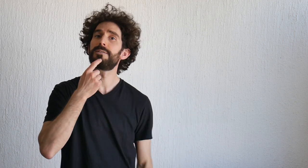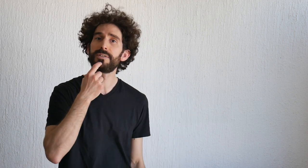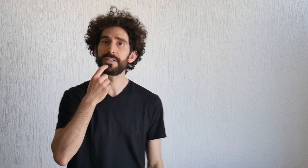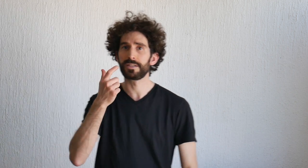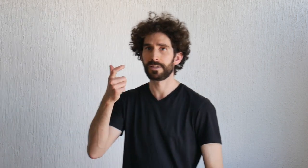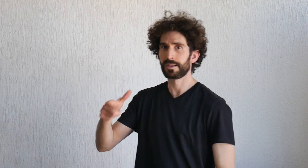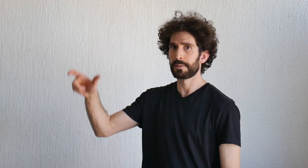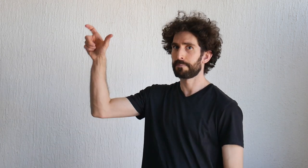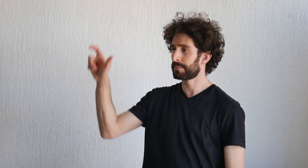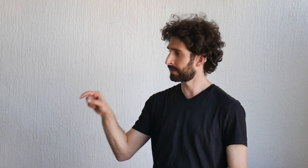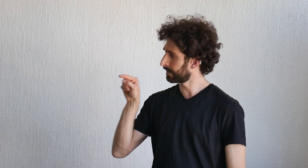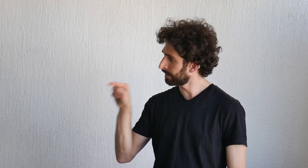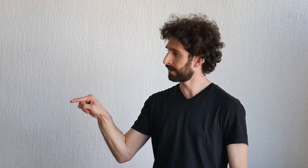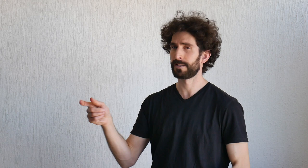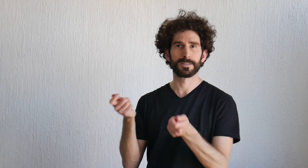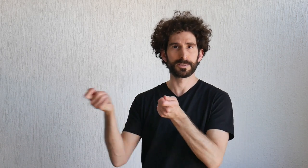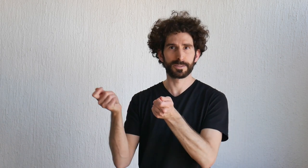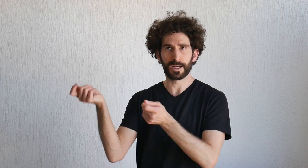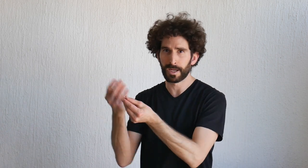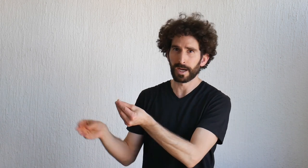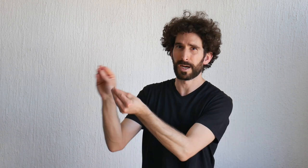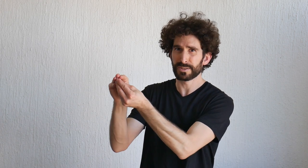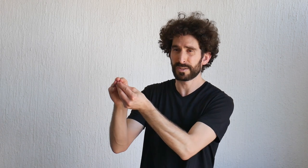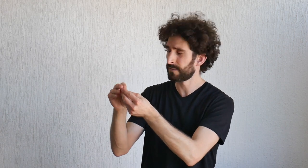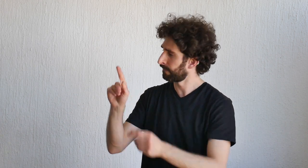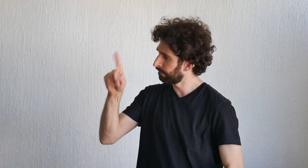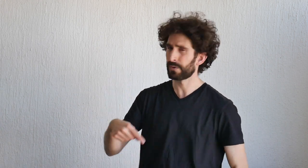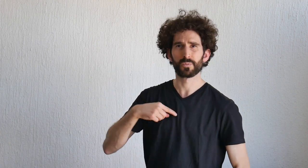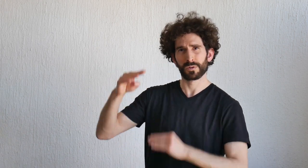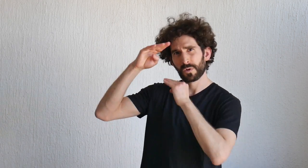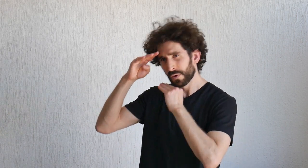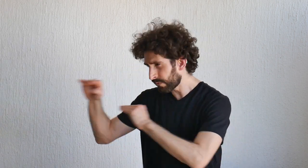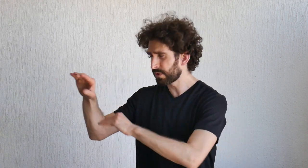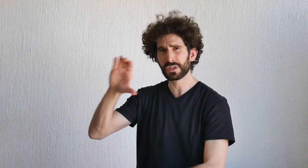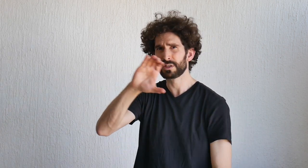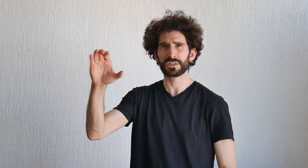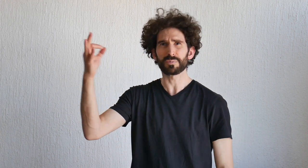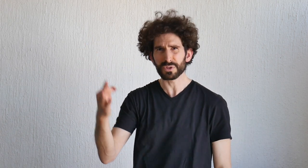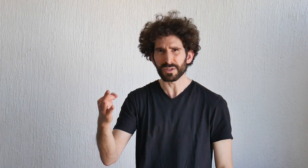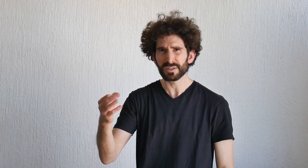Ca veut dire qu'une autre personne s'en occupe et que je dois lui faire confiance à 100%.